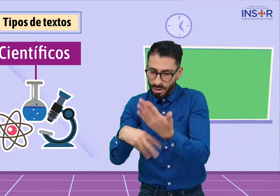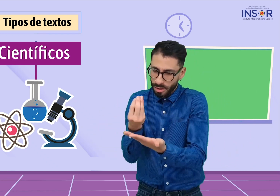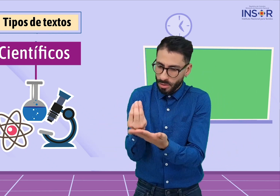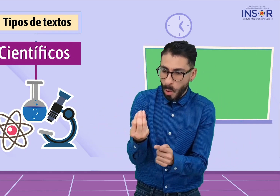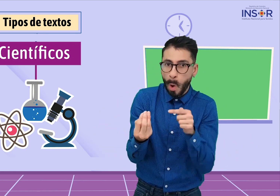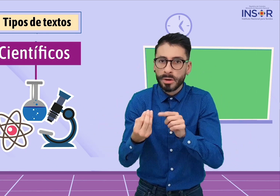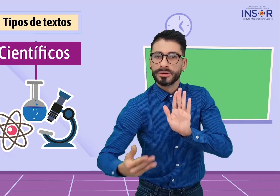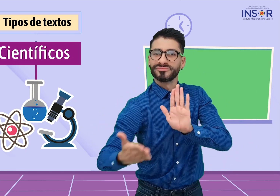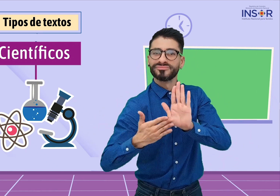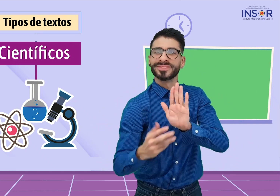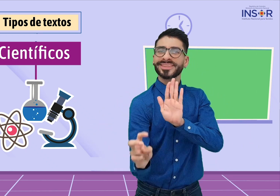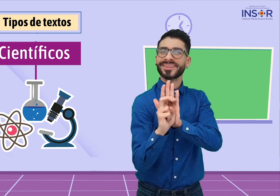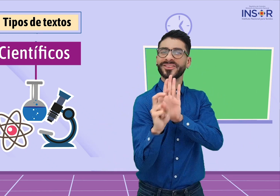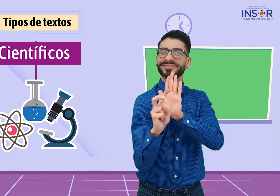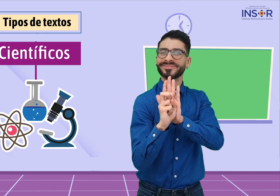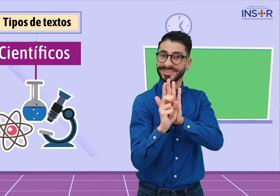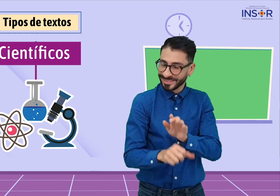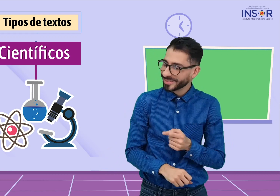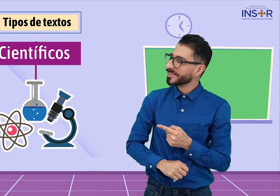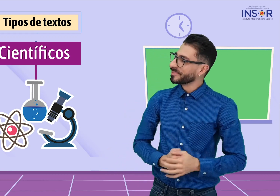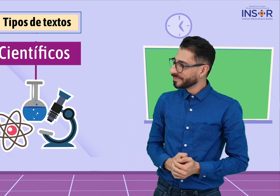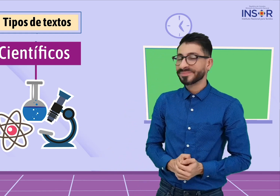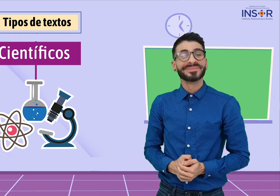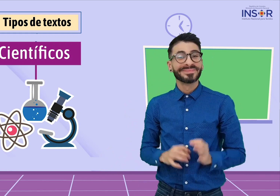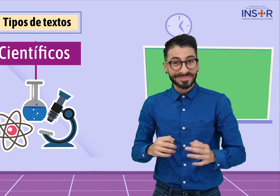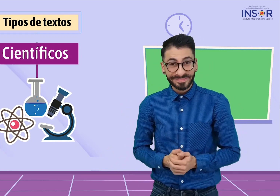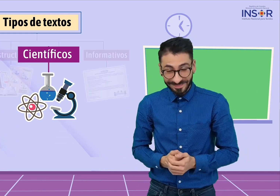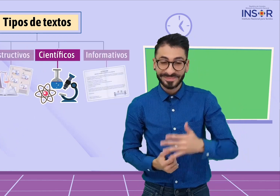También se muestran las evidencias que sustentan los resultados teóricos.